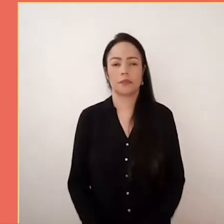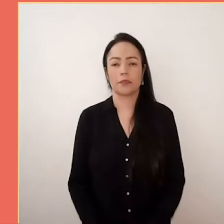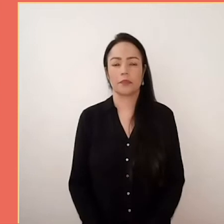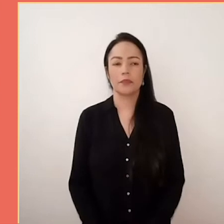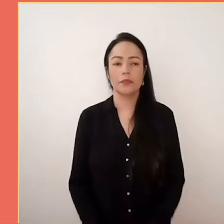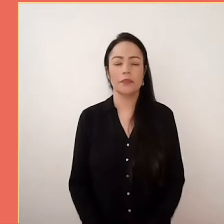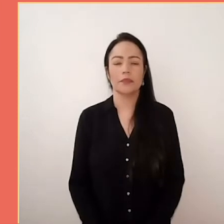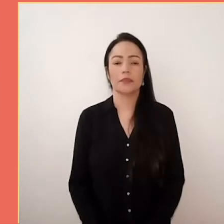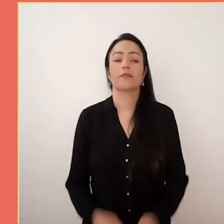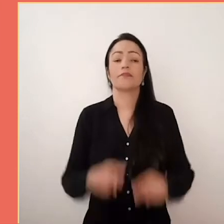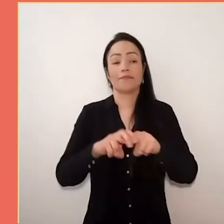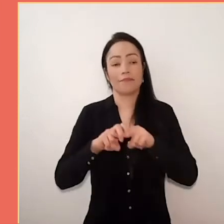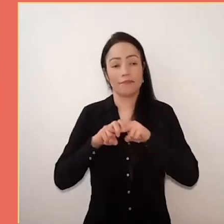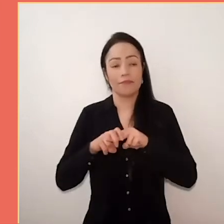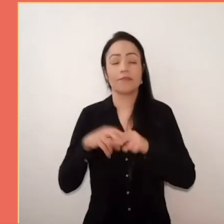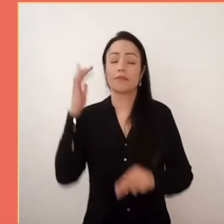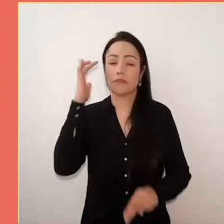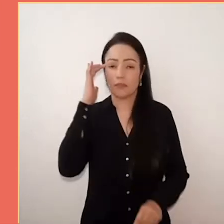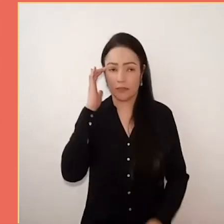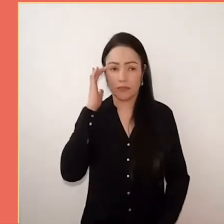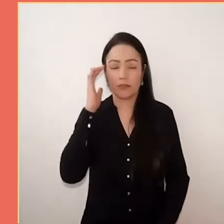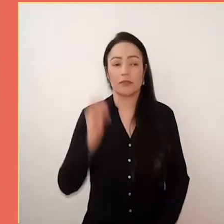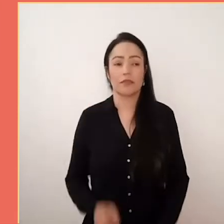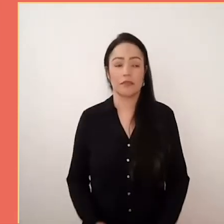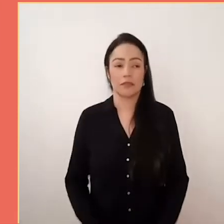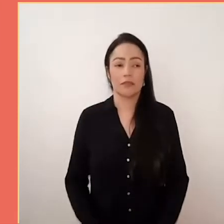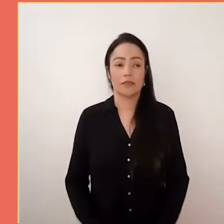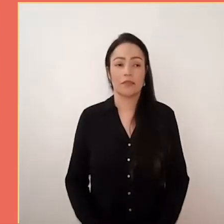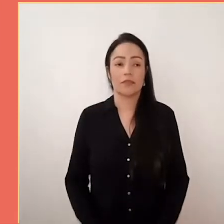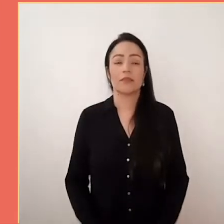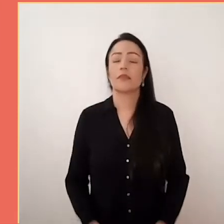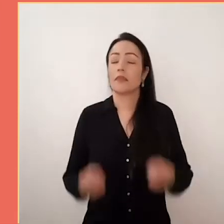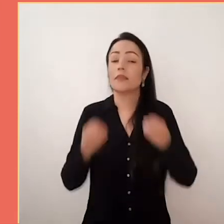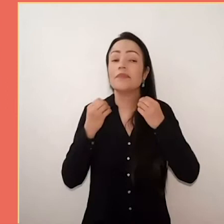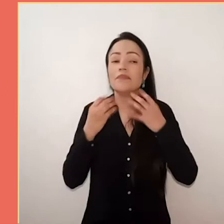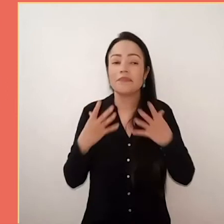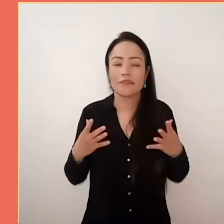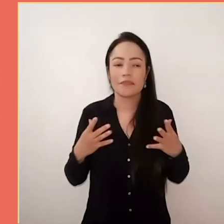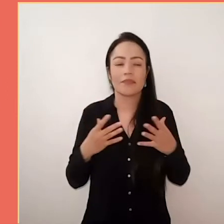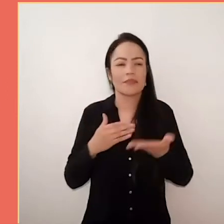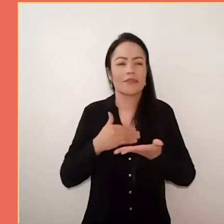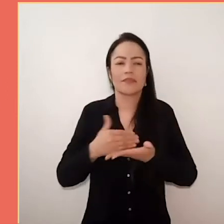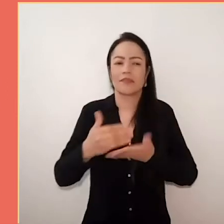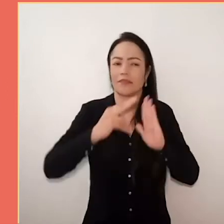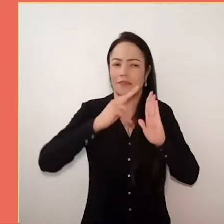Por isso eu acho que é muito bom começar a ler cedo,